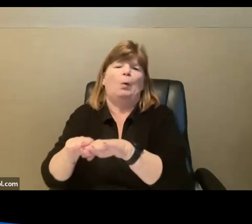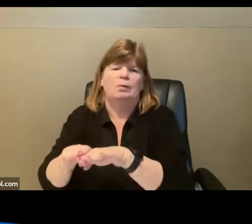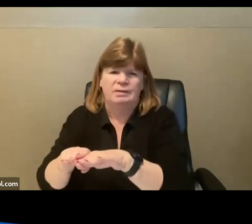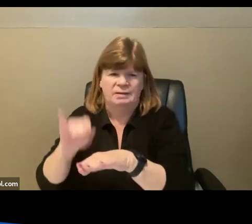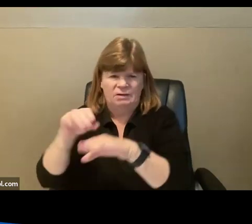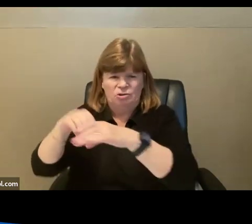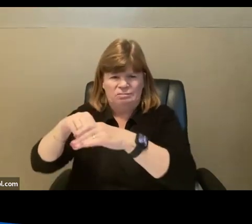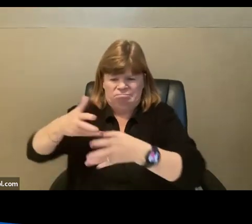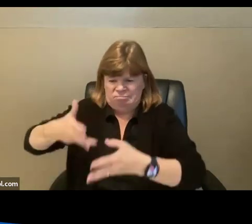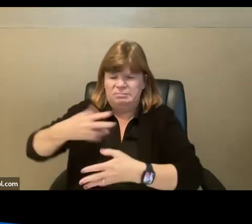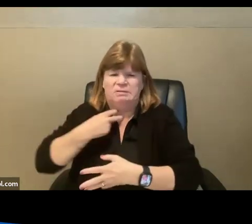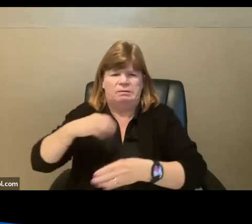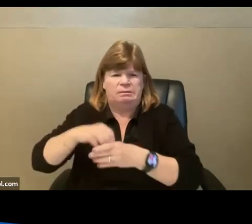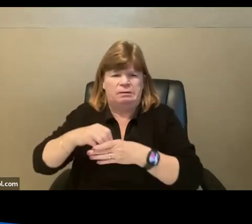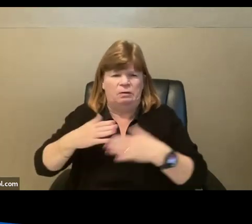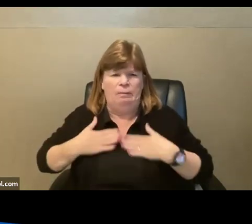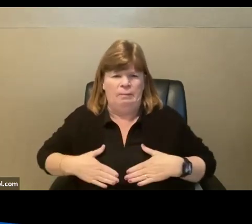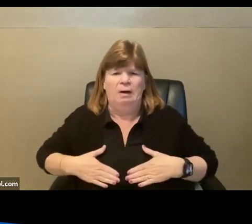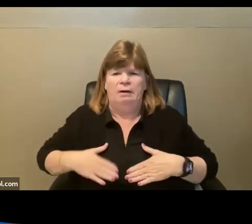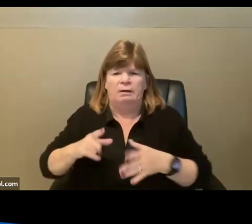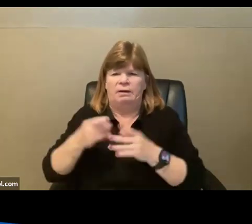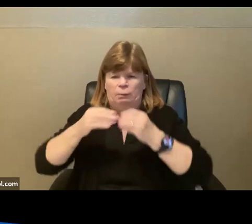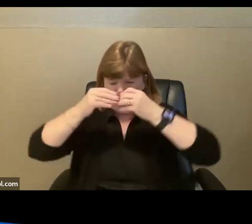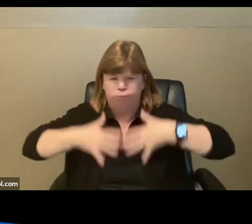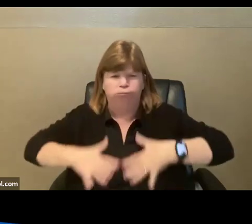de tu cuerpo, que el único lugar al que va a tener que ir es a extenderse por todo tu cuerpo.